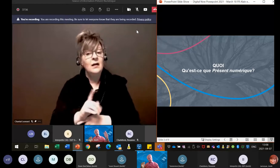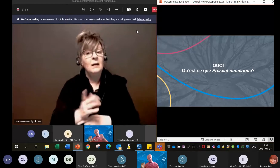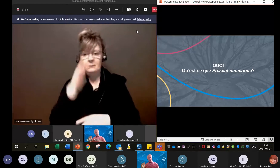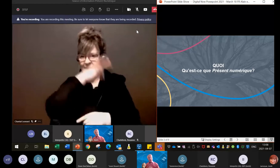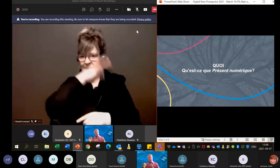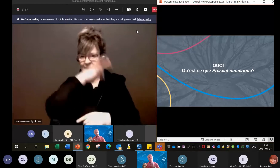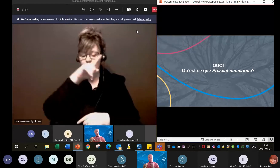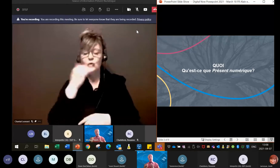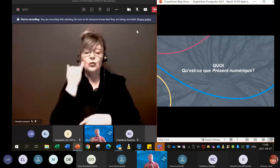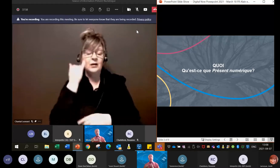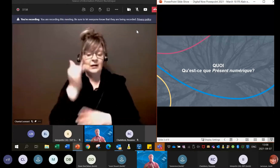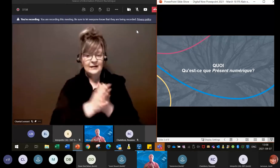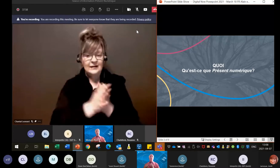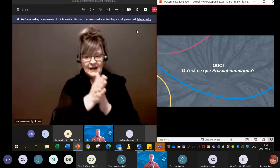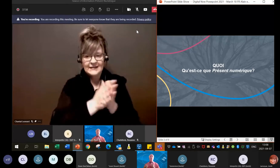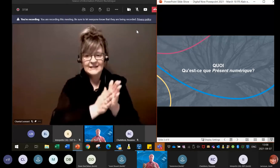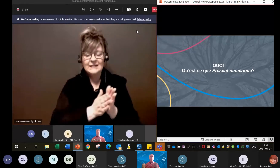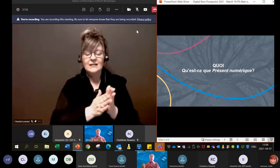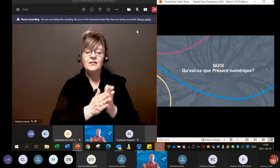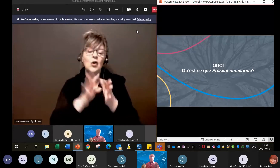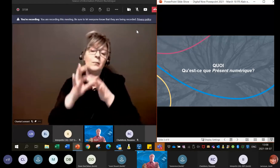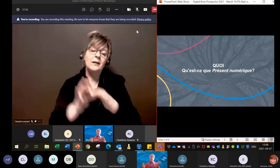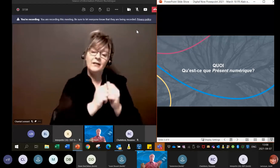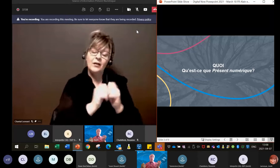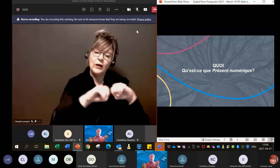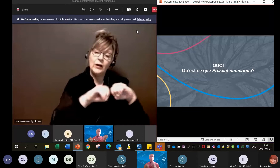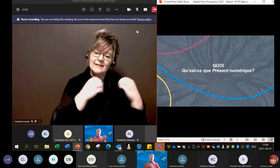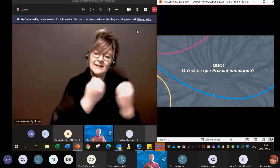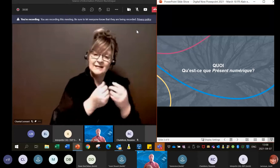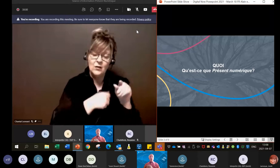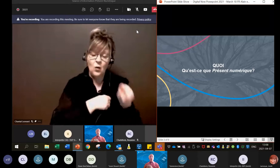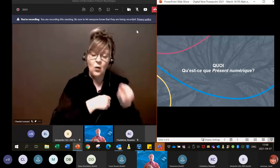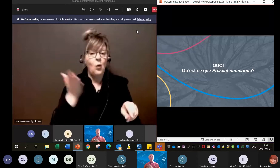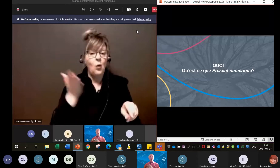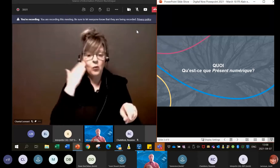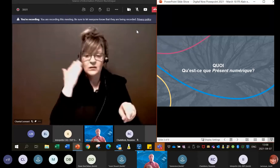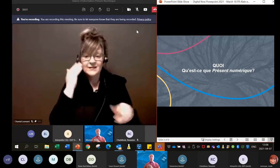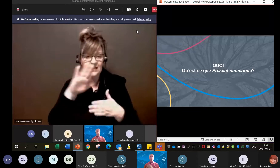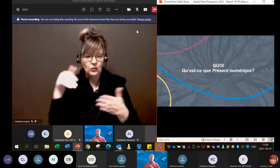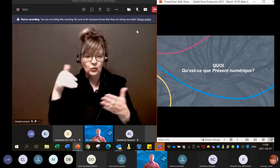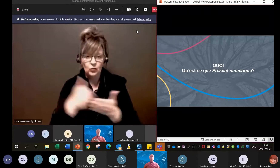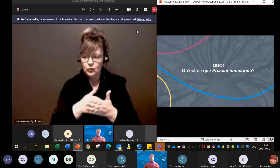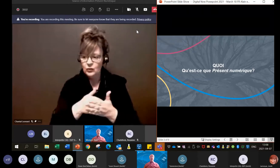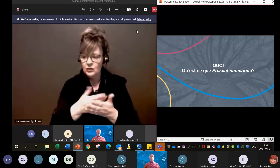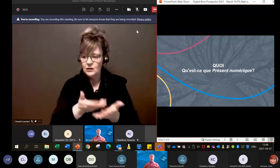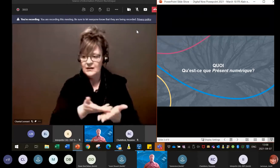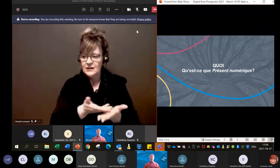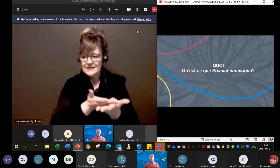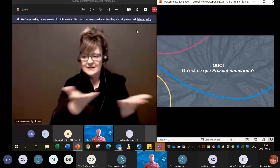voie des organismes. On sait tous que ce